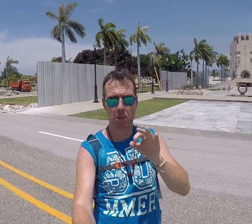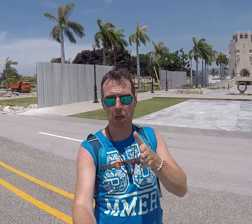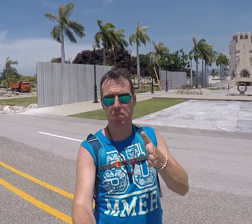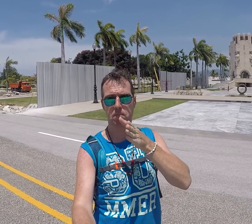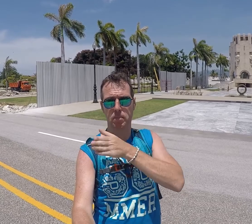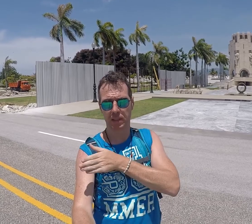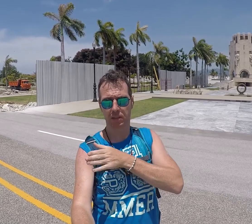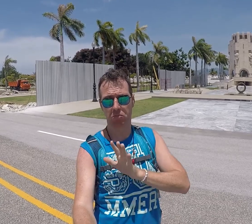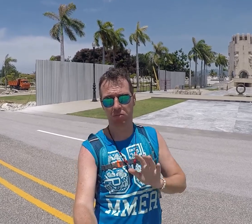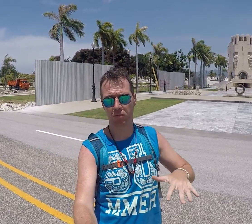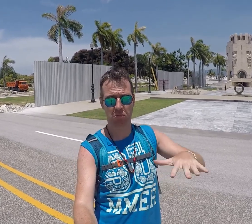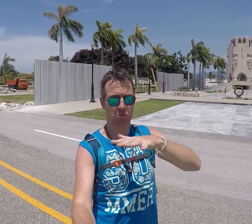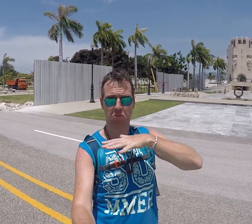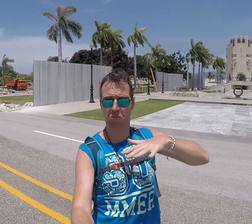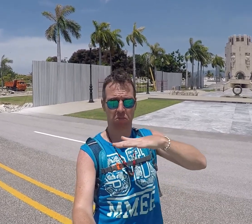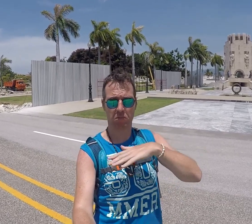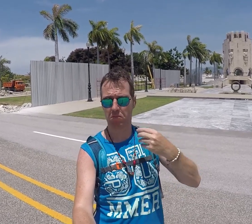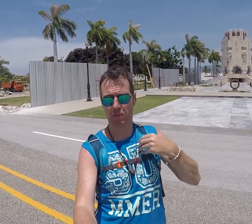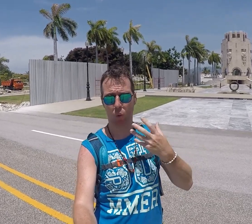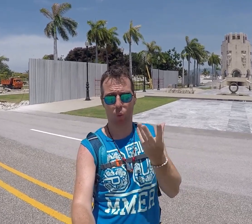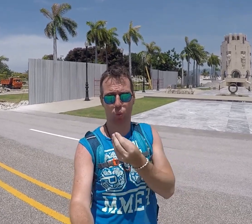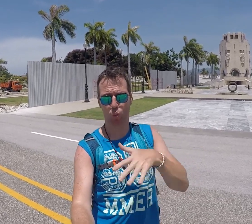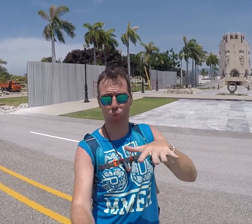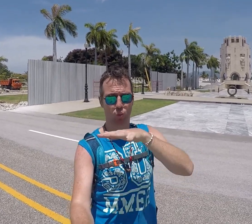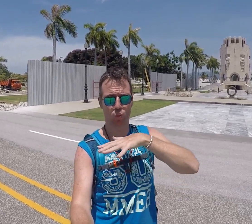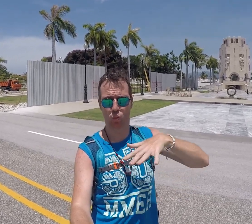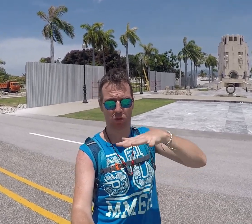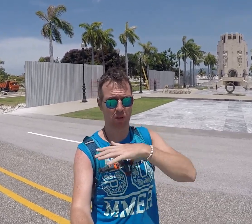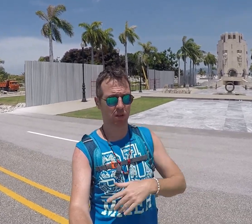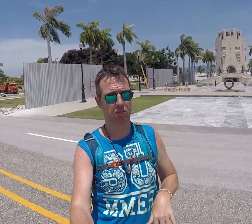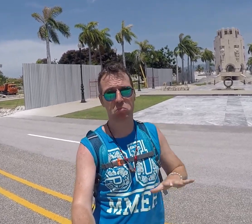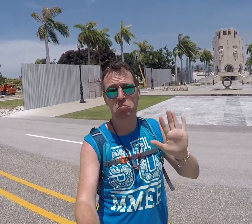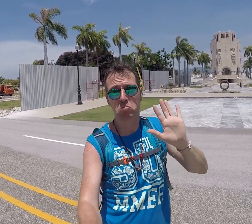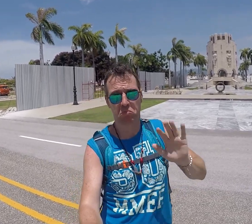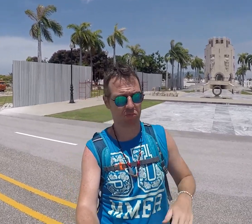Lo están ampliando, quizá descansará ahí mismo junto con el resto